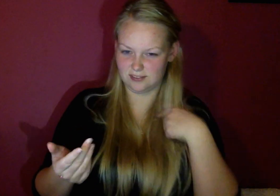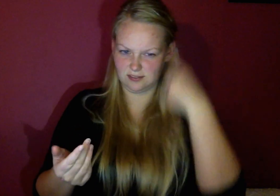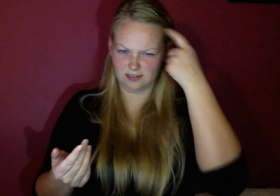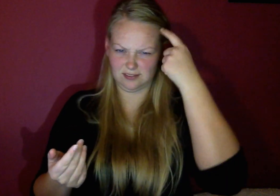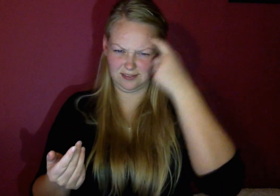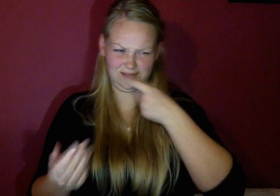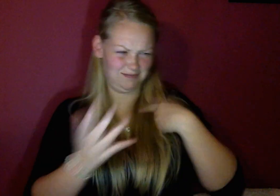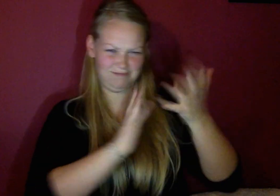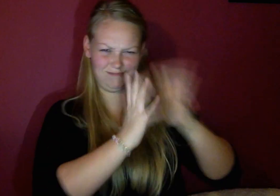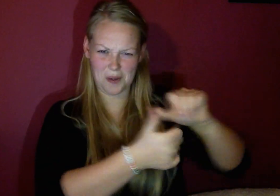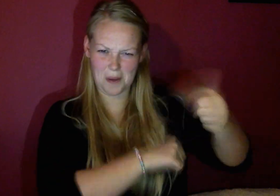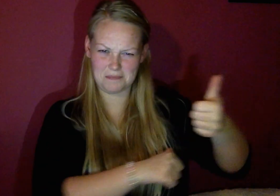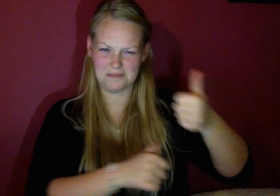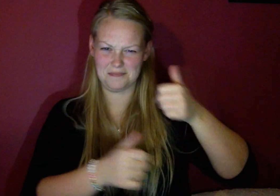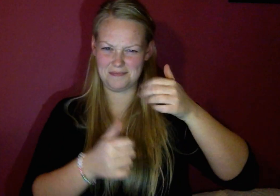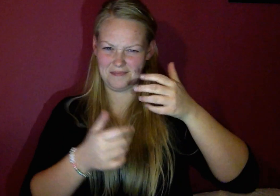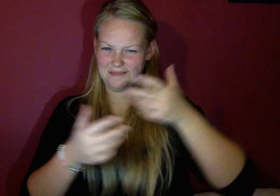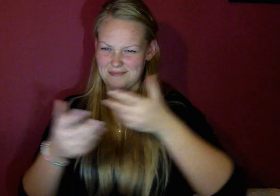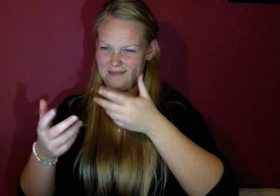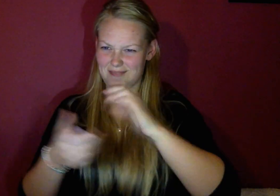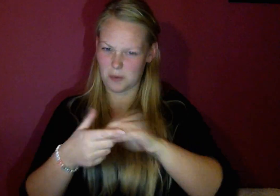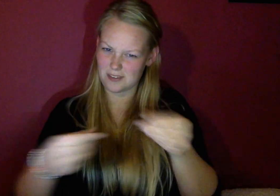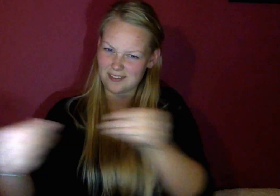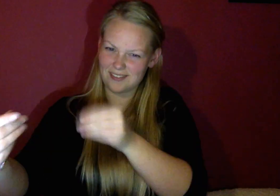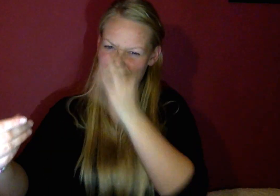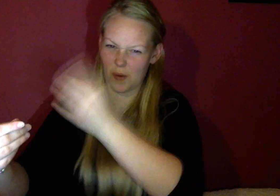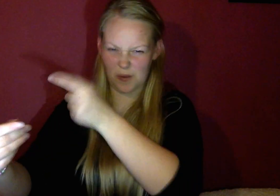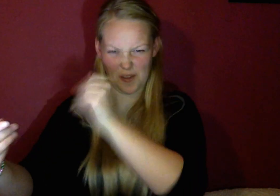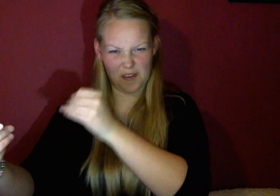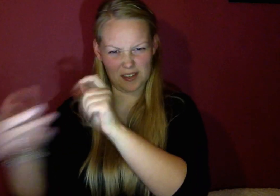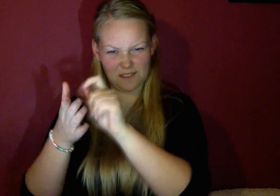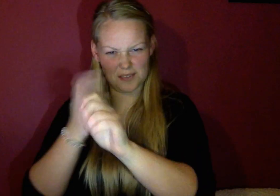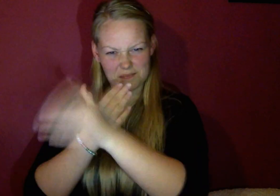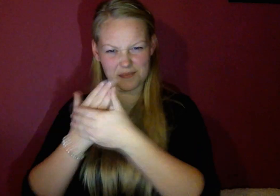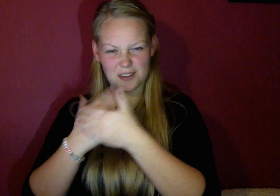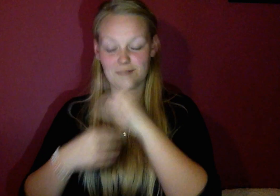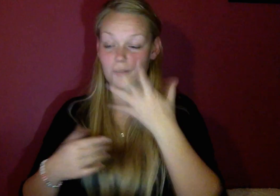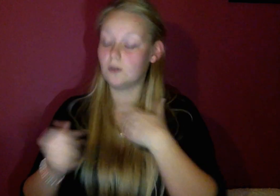gav honom min ipad. Jag tyckte det var konstigt, jag tecknade ju med min kompis och jag använde min ipad för att fråga honom saker... Då ska han ju skriva tillbaka?